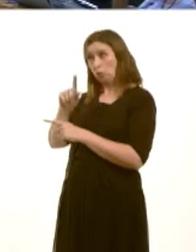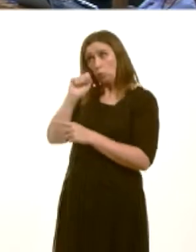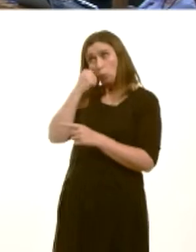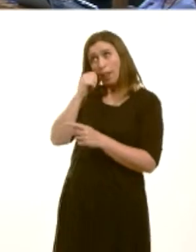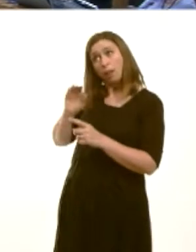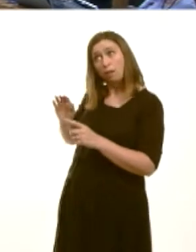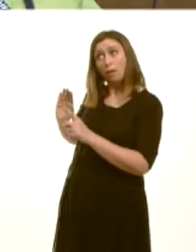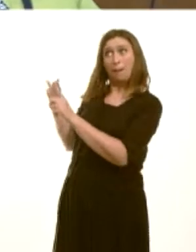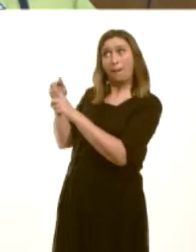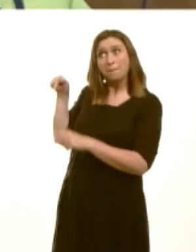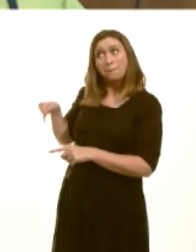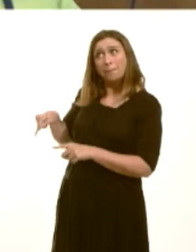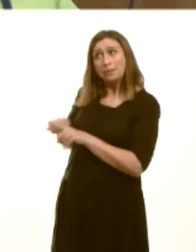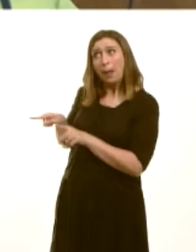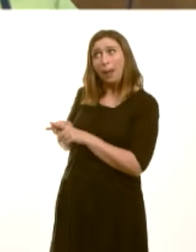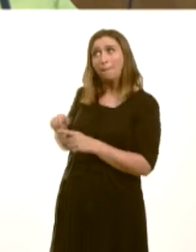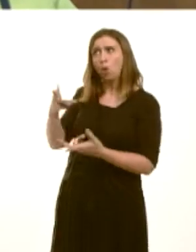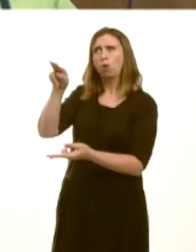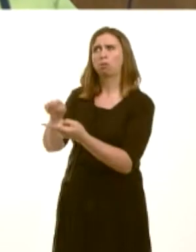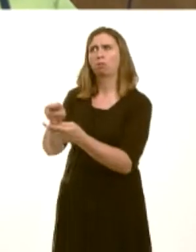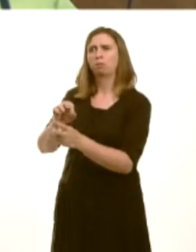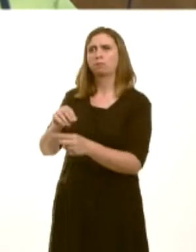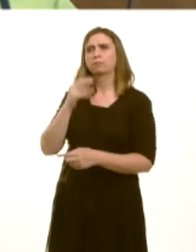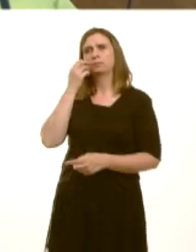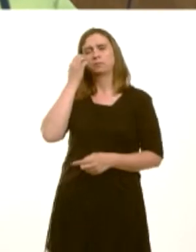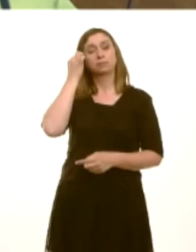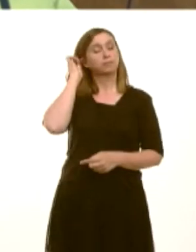cwrdd ‚ír ymrwymiad yna? Carwyn Jones: Dynaír targed, wrth gwrs, ac